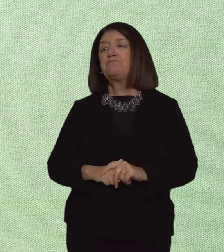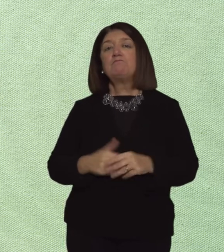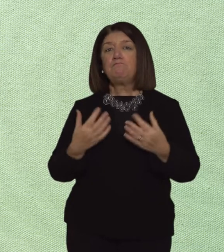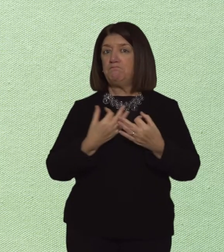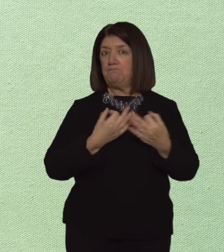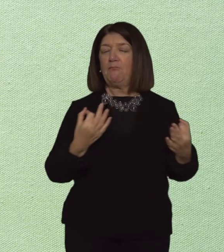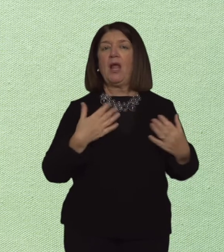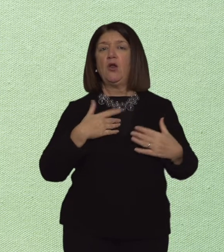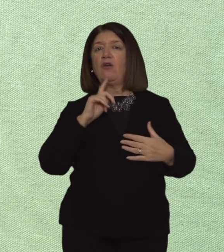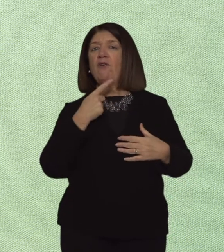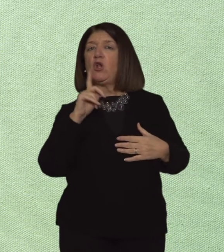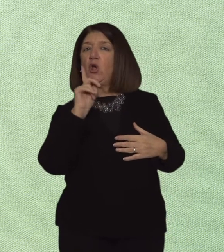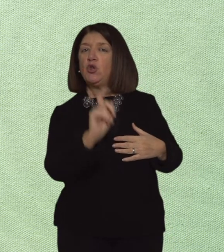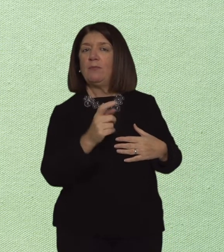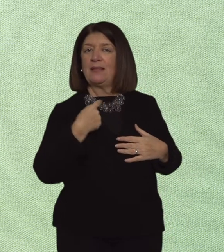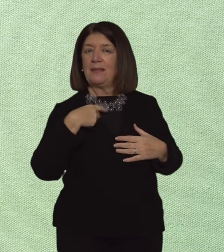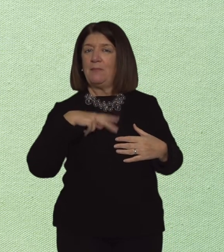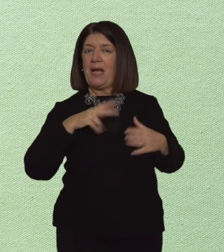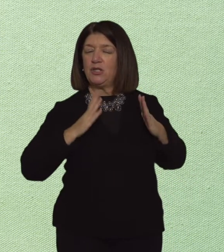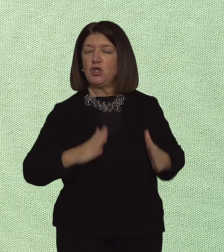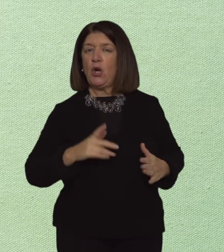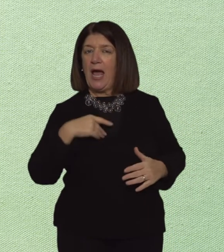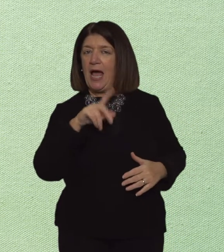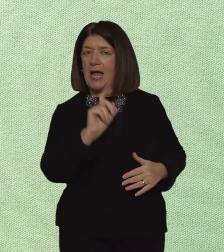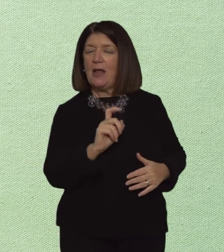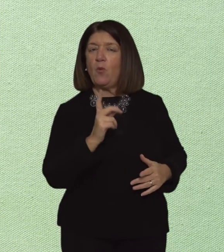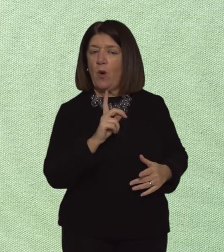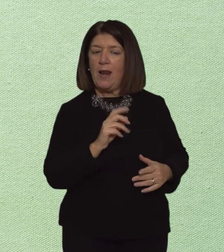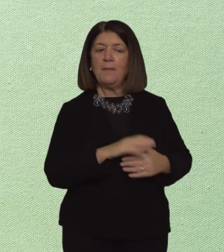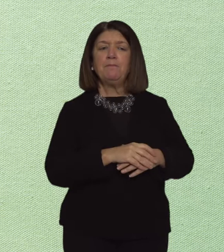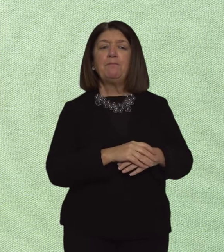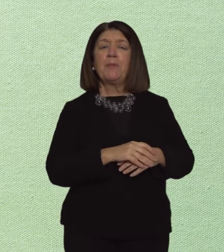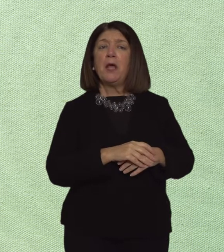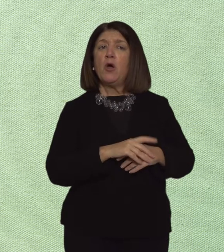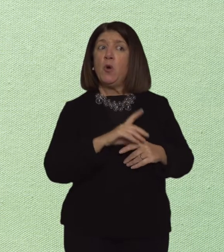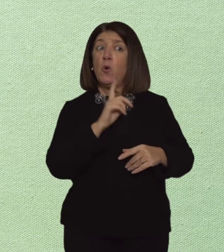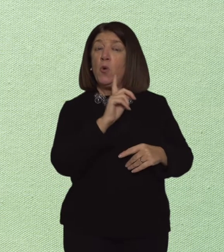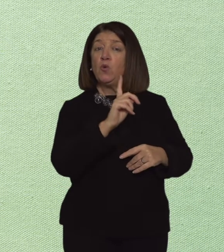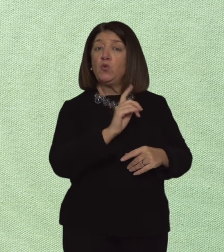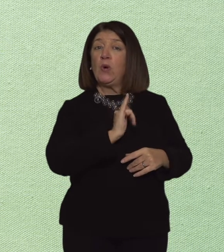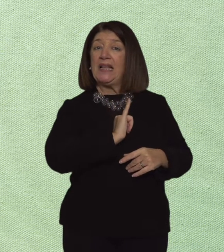pensi che la tua identità sia cambiata nel corso del tempo, o se senti che sia cambiata.